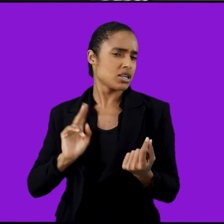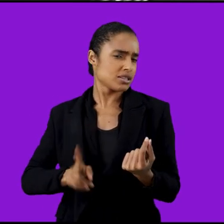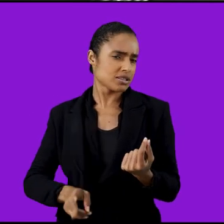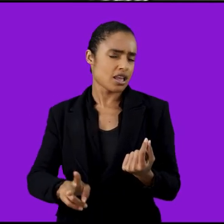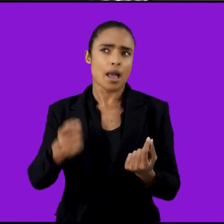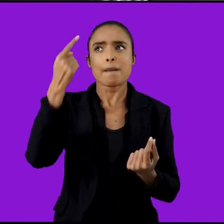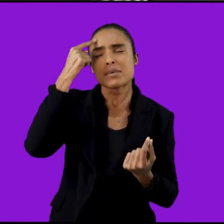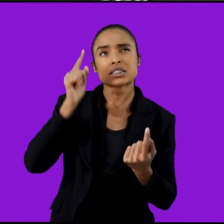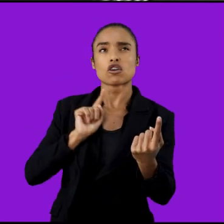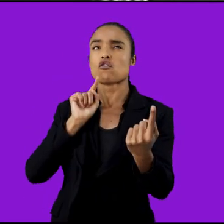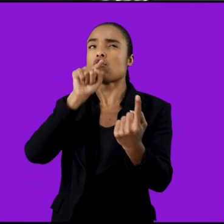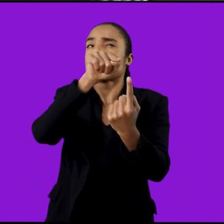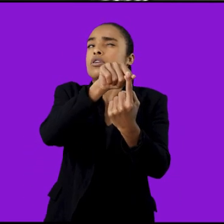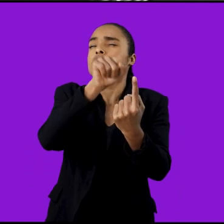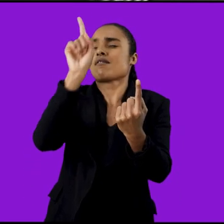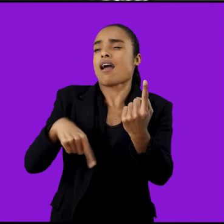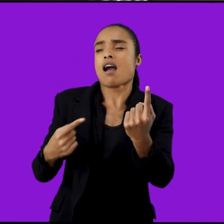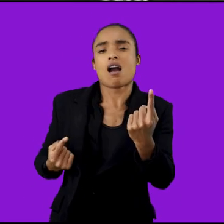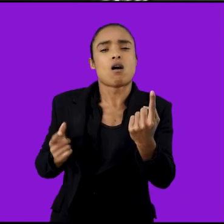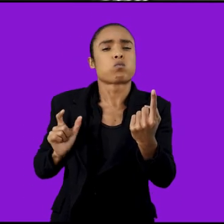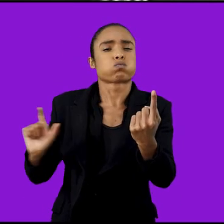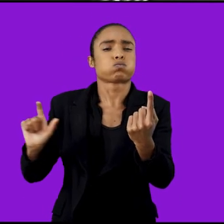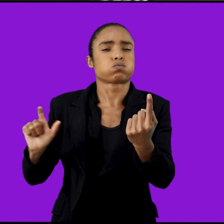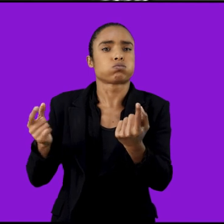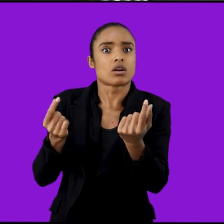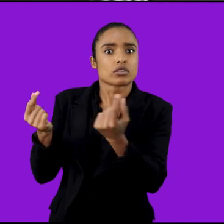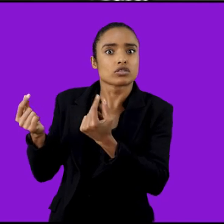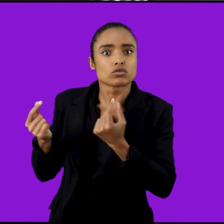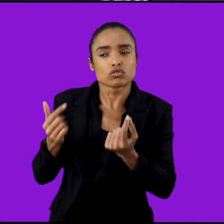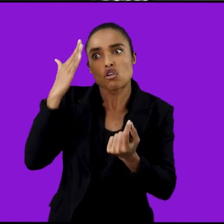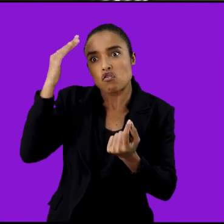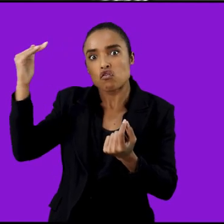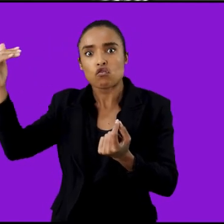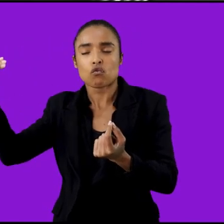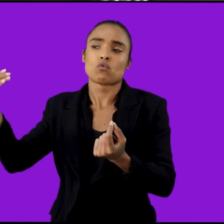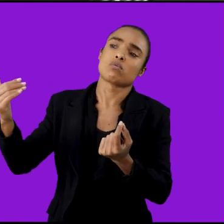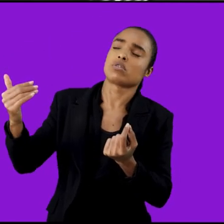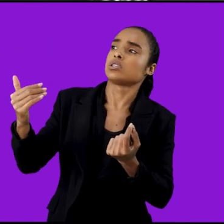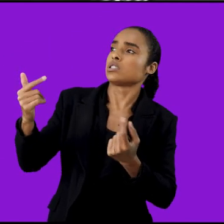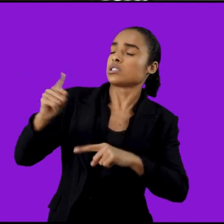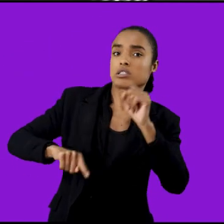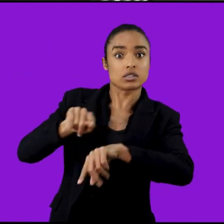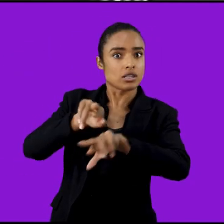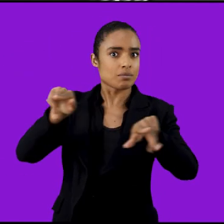a linha principal da coisa né… parece que ele é um caminho meio já pré-estabelecido se você fizer AB… Fórmulinha de bolo…